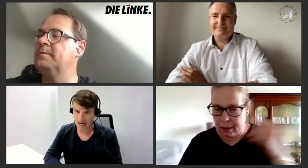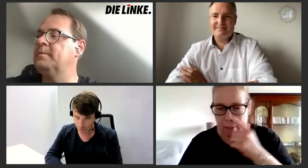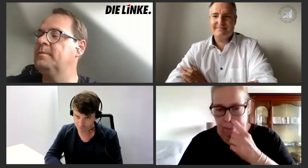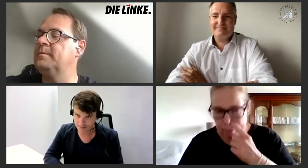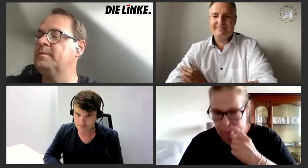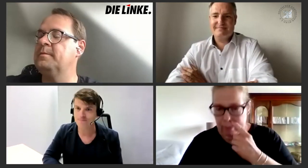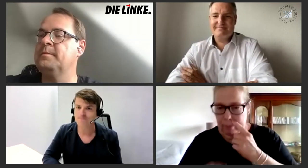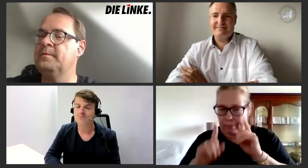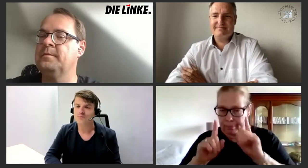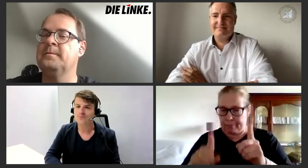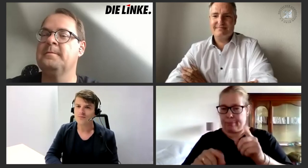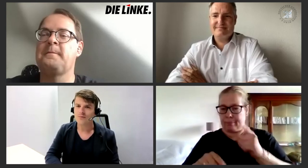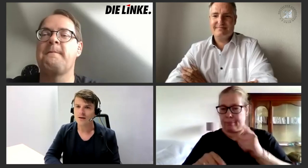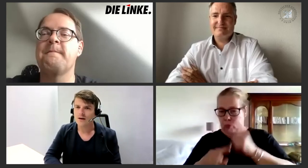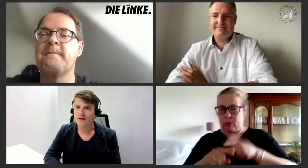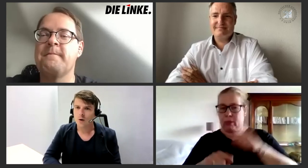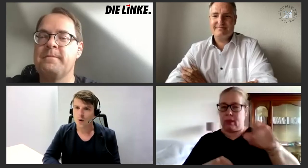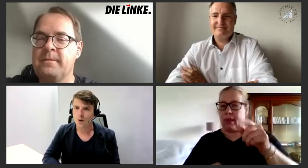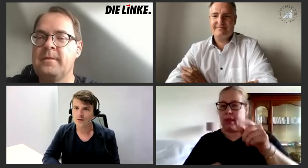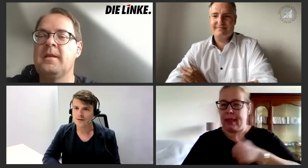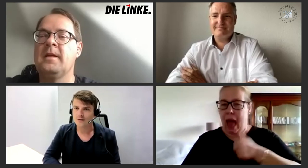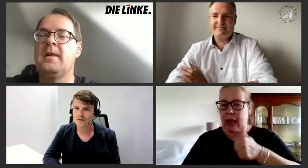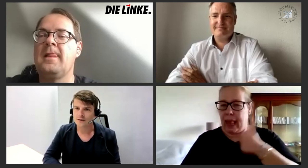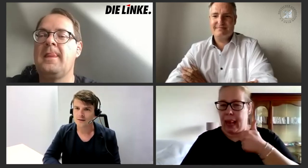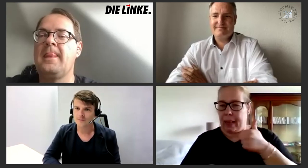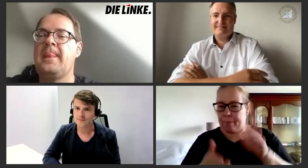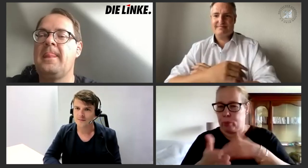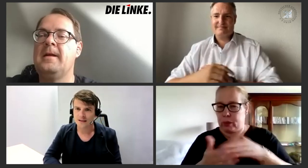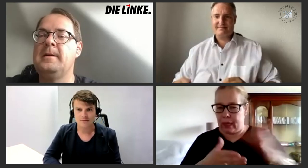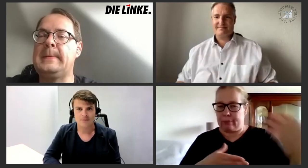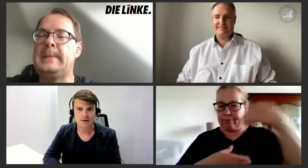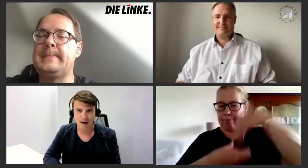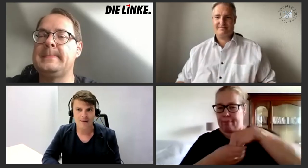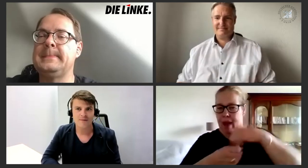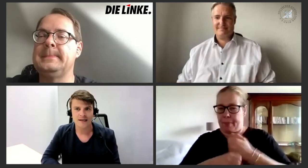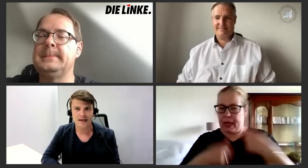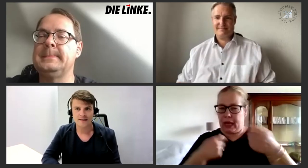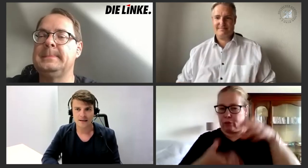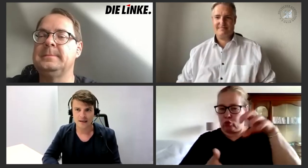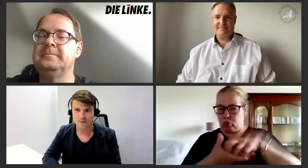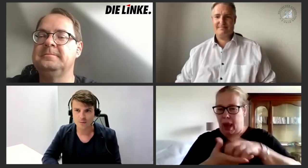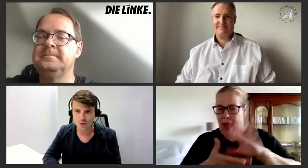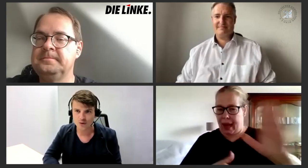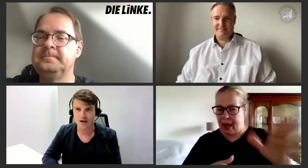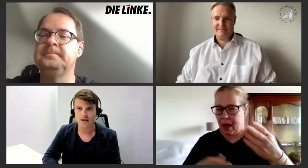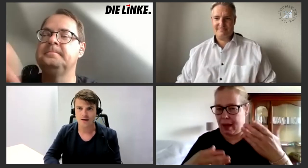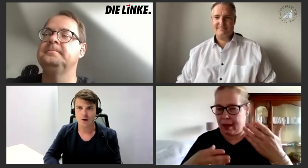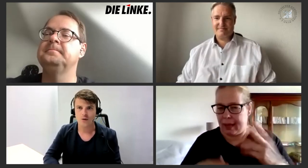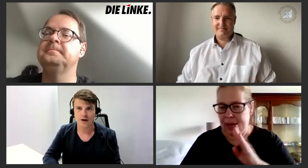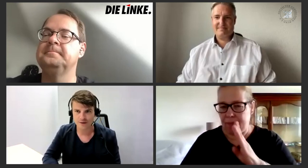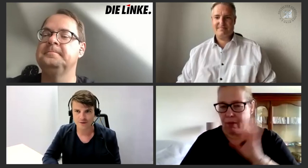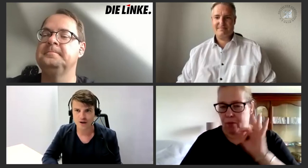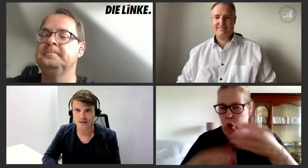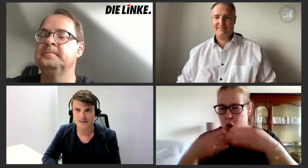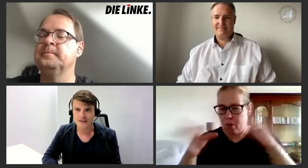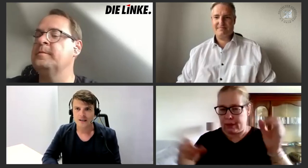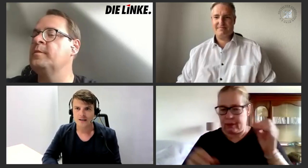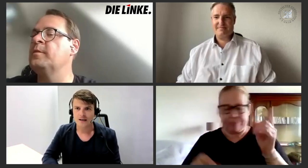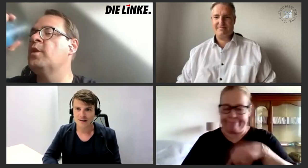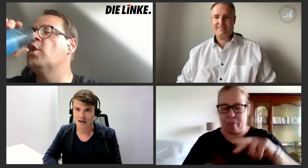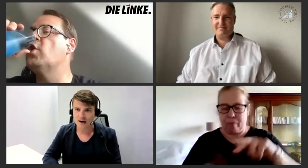Elisabeth Kaufmann und dabei haben wir den Herrn Daniel Büter, auch von der Geschäftsstelle,